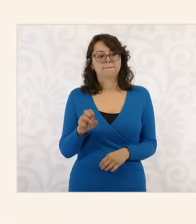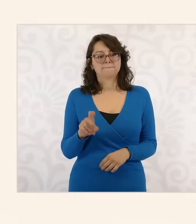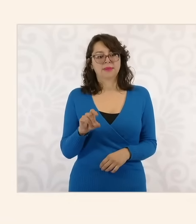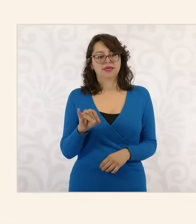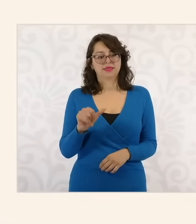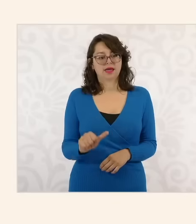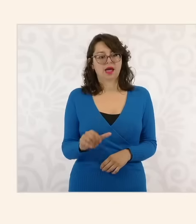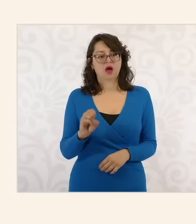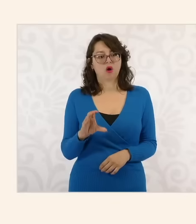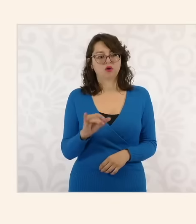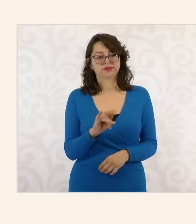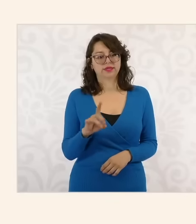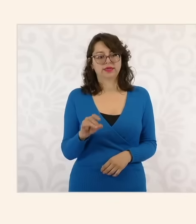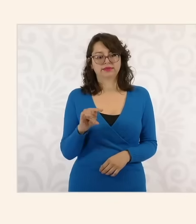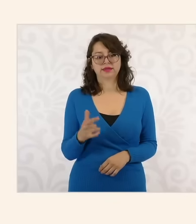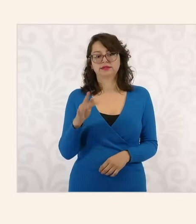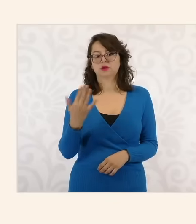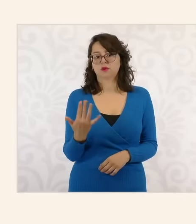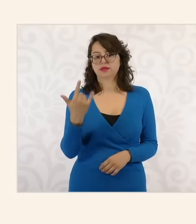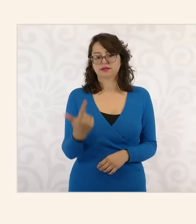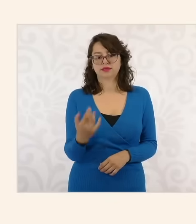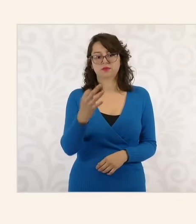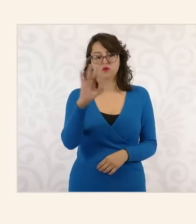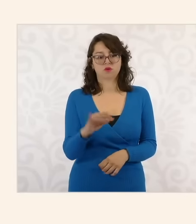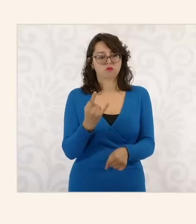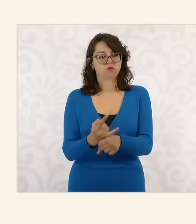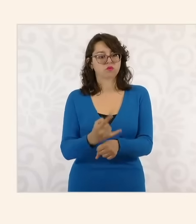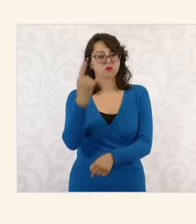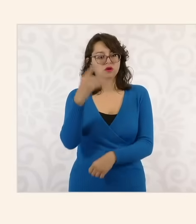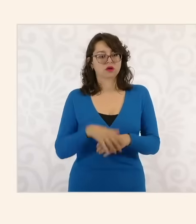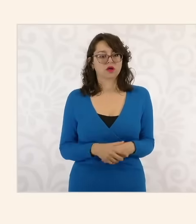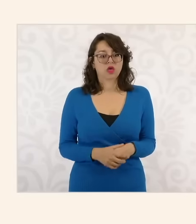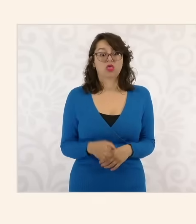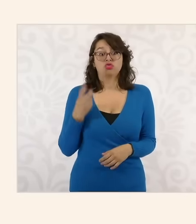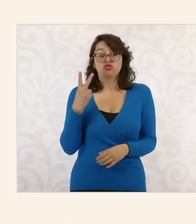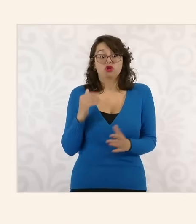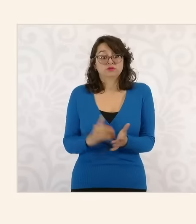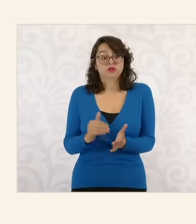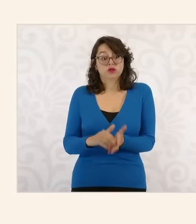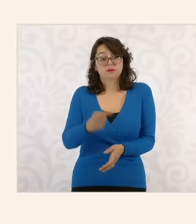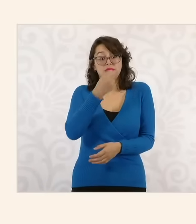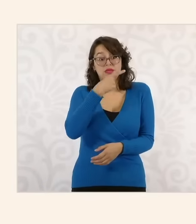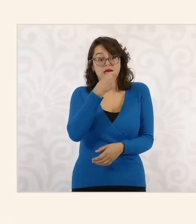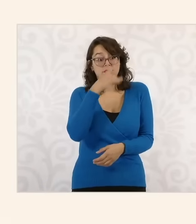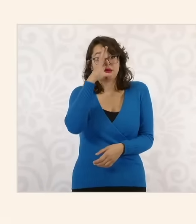55% en cumplimiento y Acord Farma con casi 2 millones de piezas incumplidas en las que incluyen